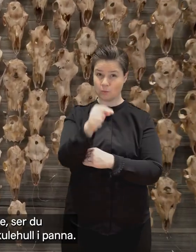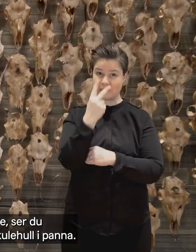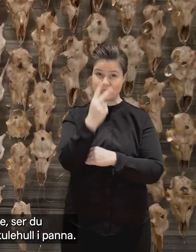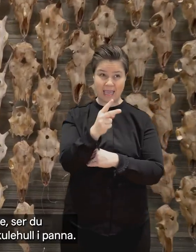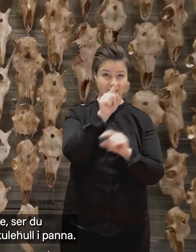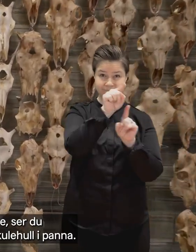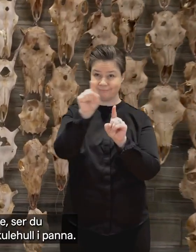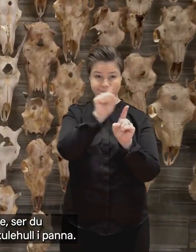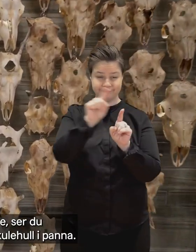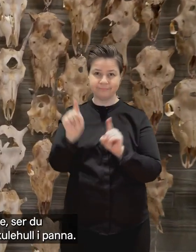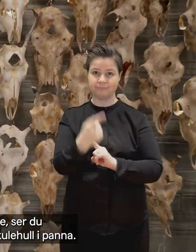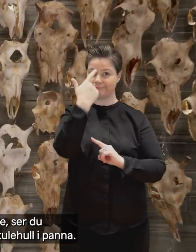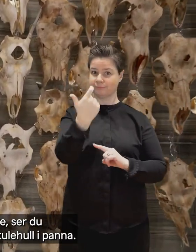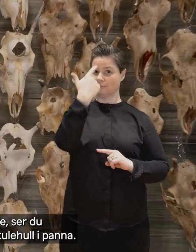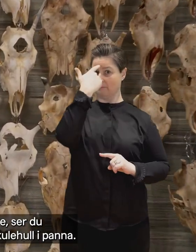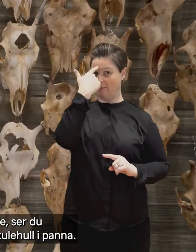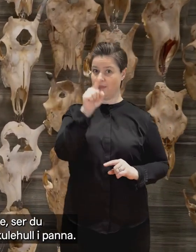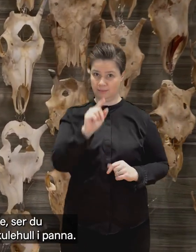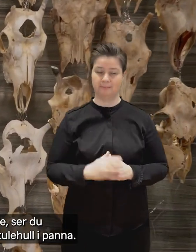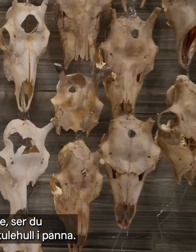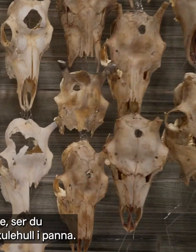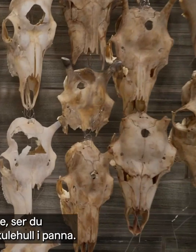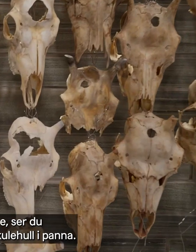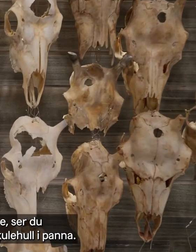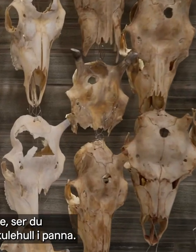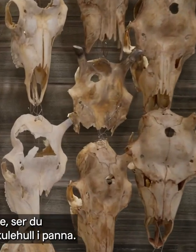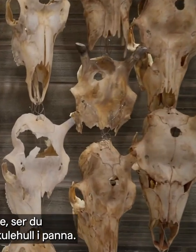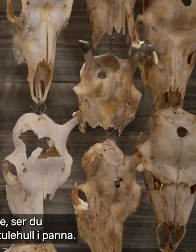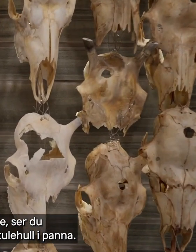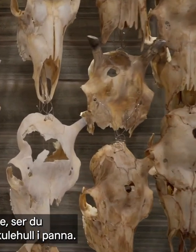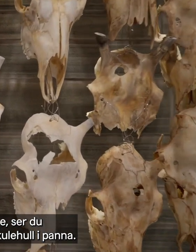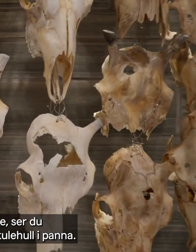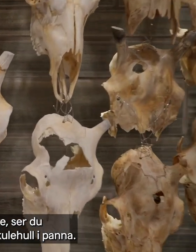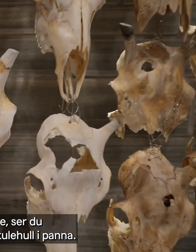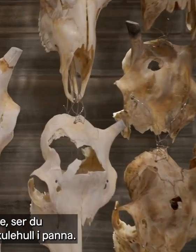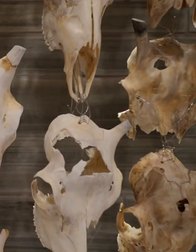Hvis du går nærmere, ser du at hvert eneste dyr har et kulehull i panna.